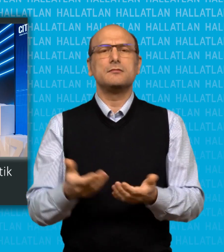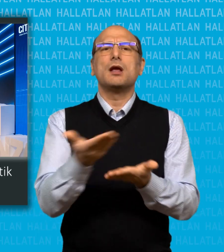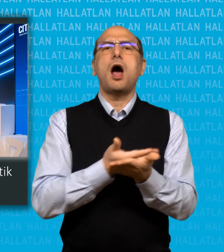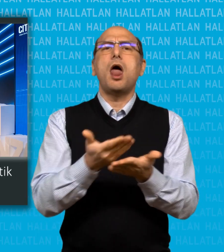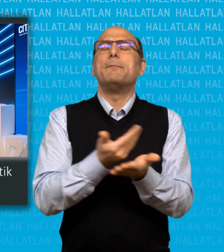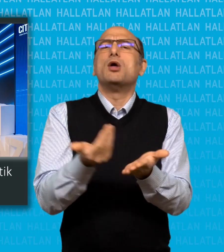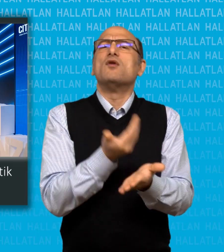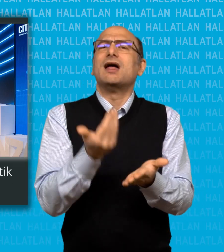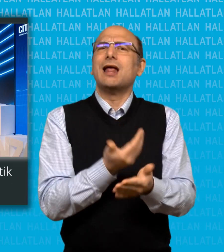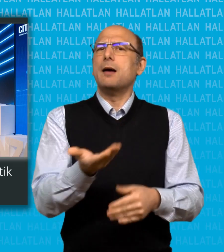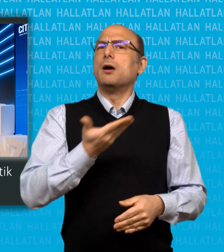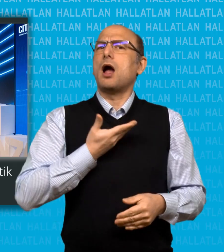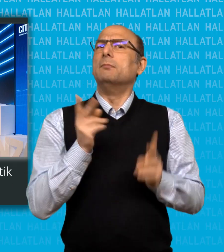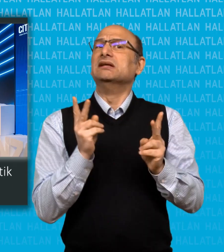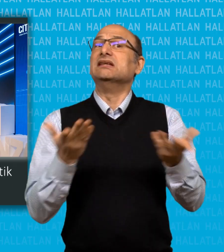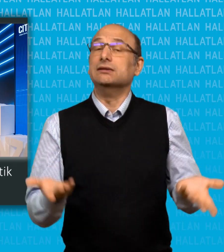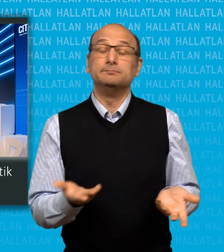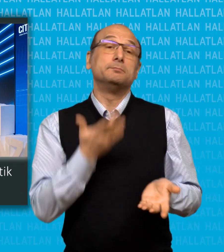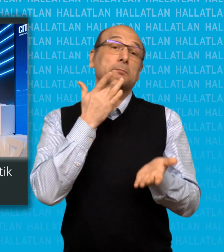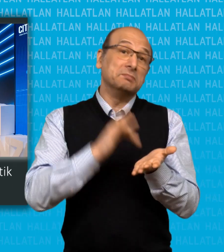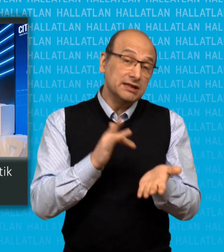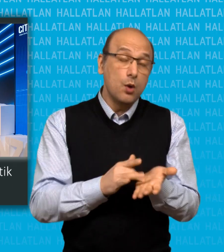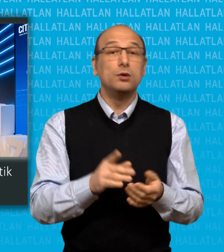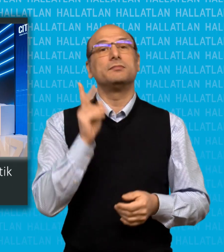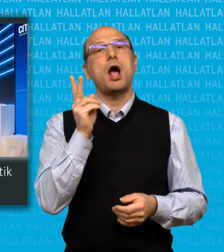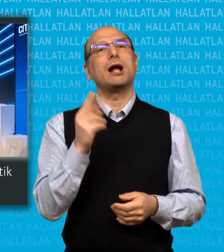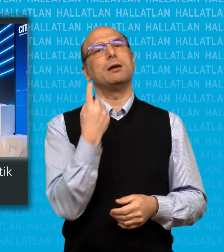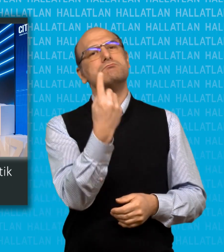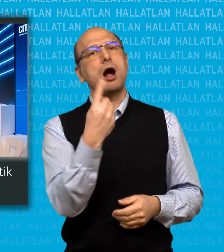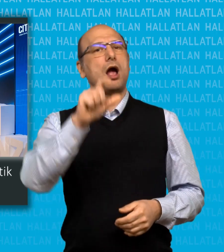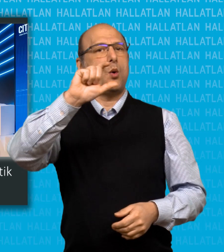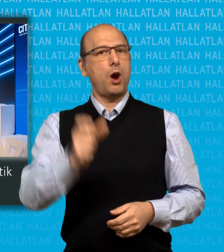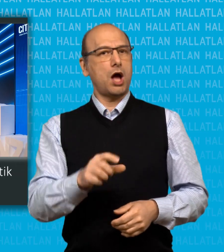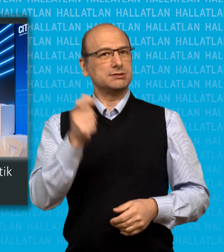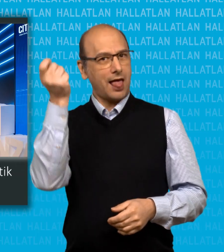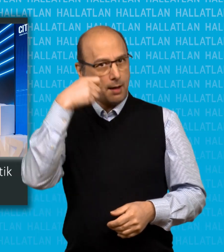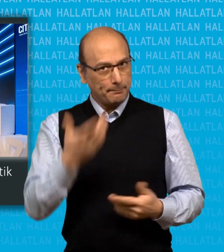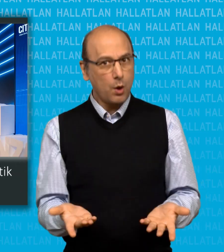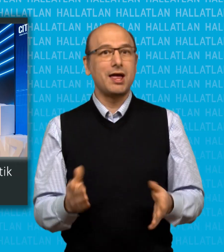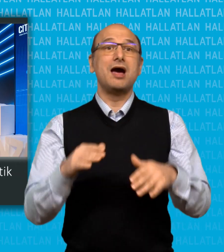Az alapjövedelemben az olasz állampolgárok,